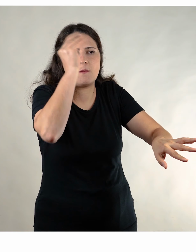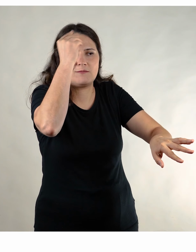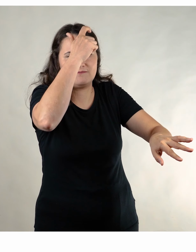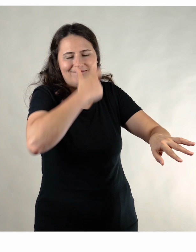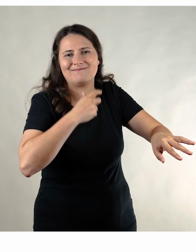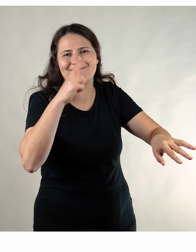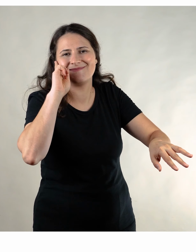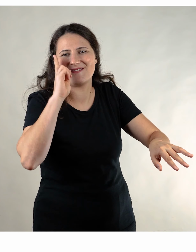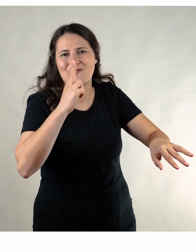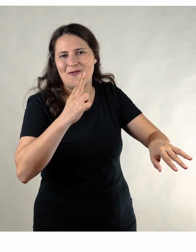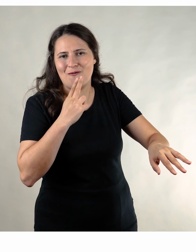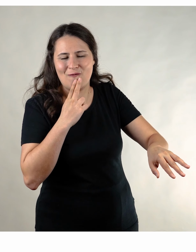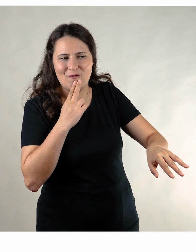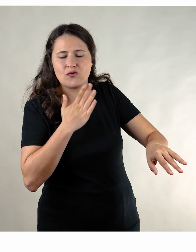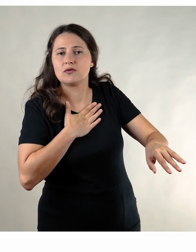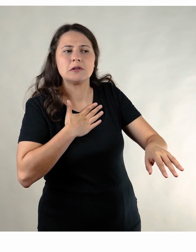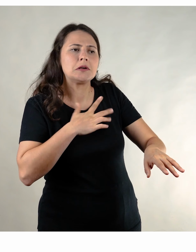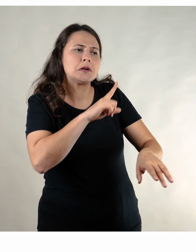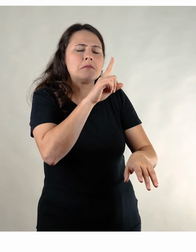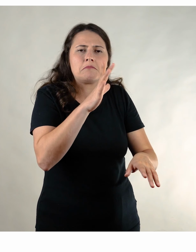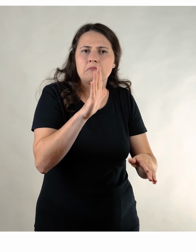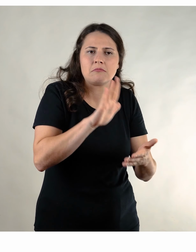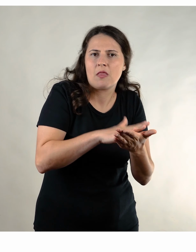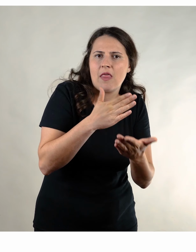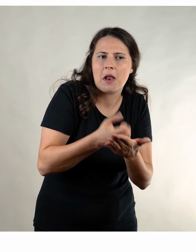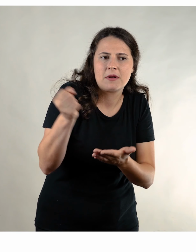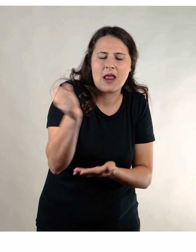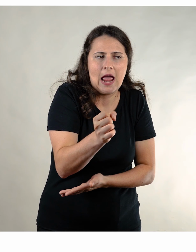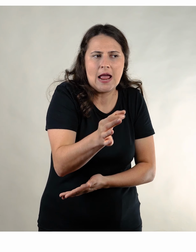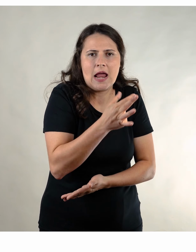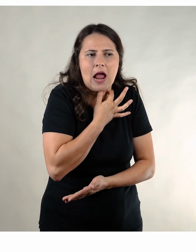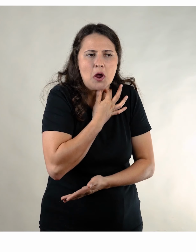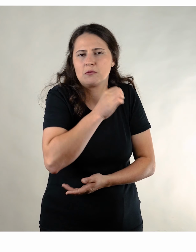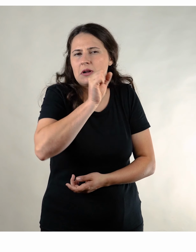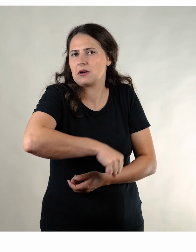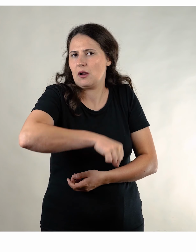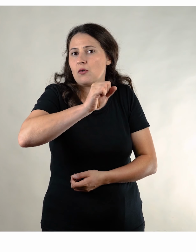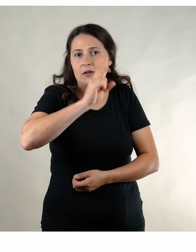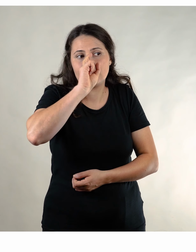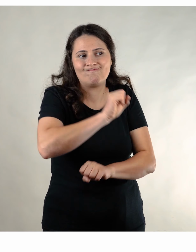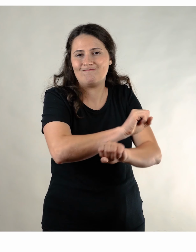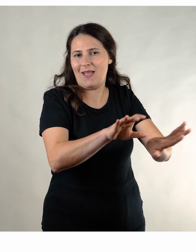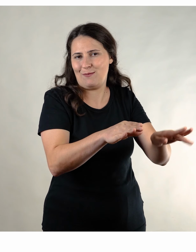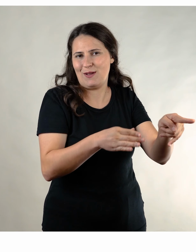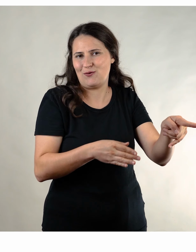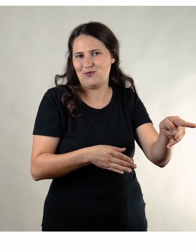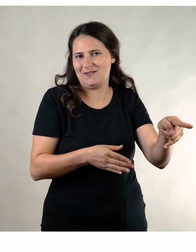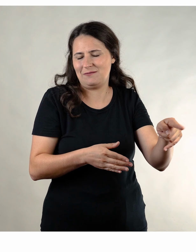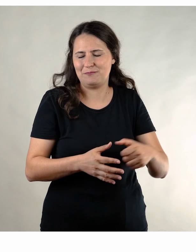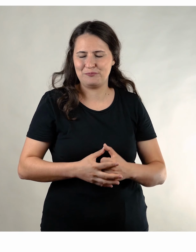εάν θα χρειαστεί διερμηνέα νοηματικής γλώσσας.